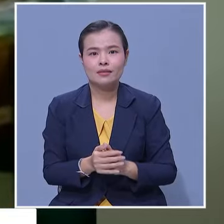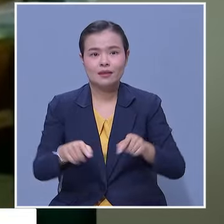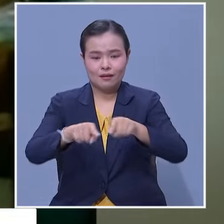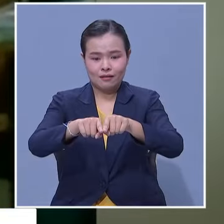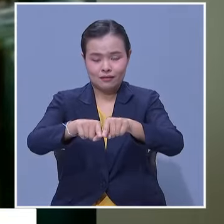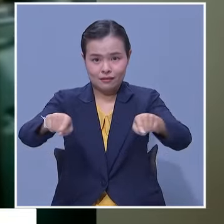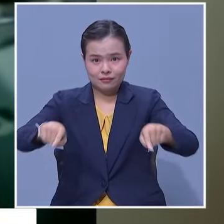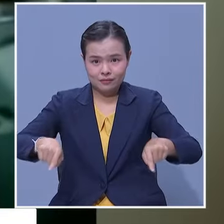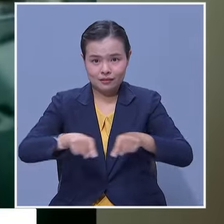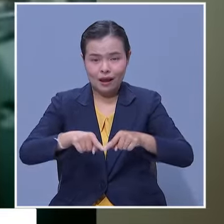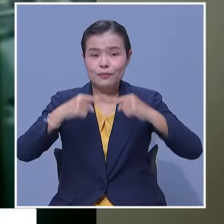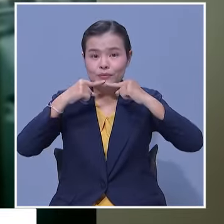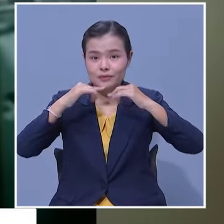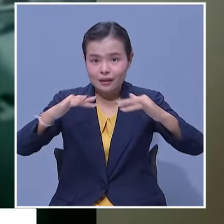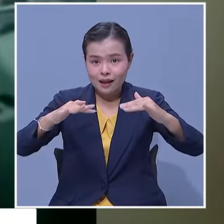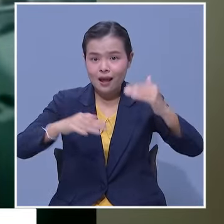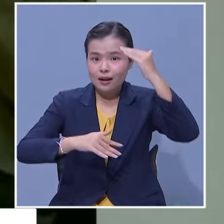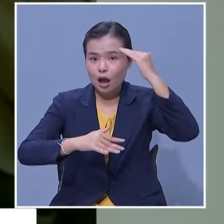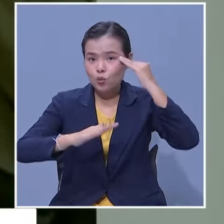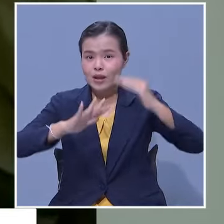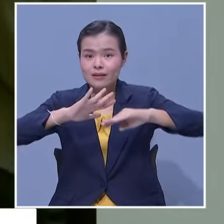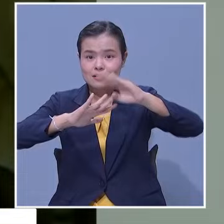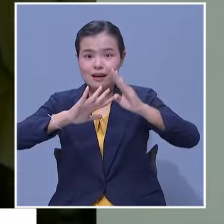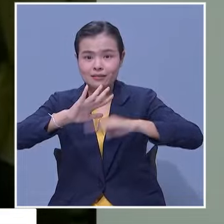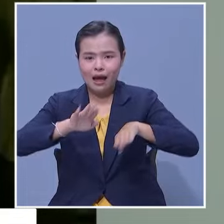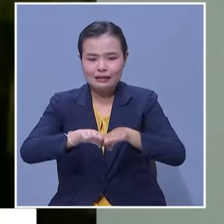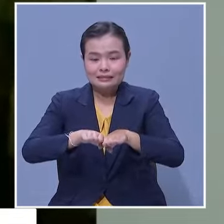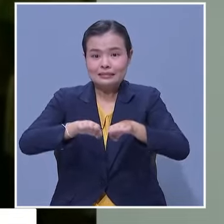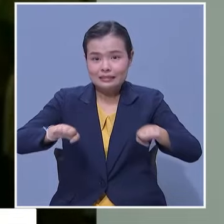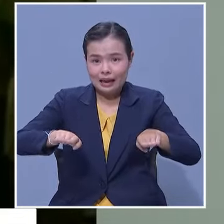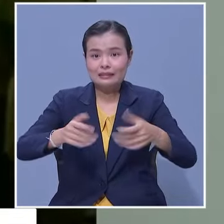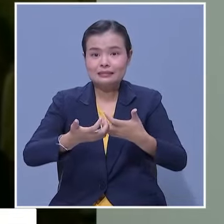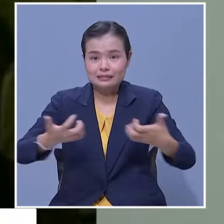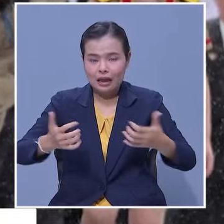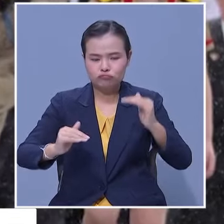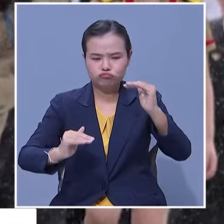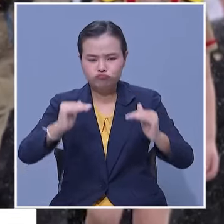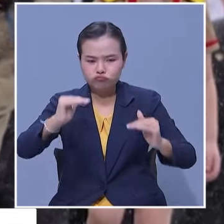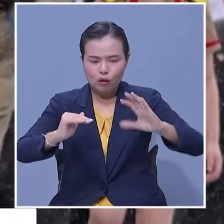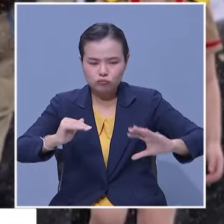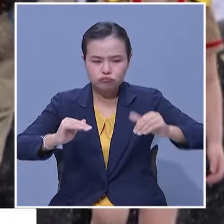สมุทรเกาหลีเหนืออเกาหลีออกจากกันและฟื้น ฟูสมดุลหลังจากที่ทั้ง 2 ฝ่ายรุกคืบทำ